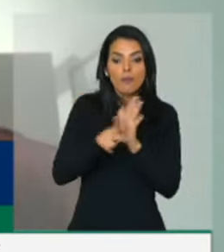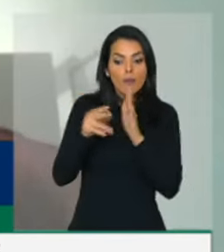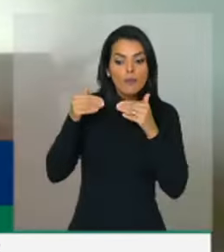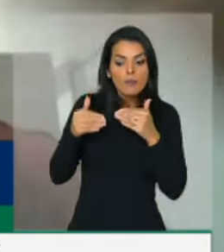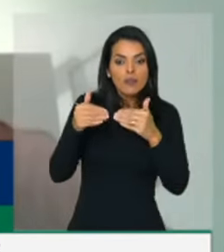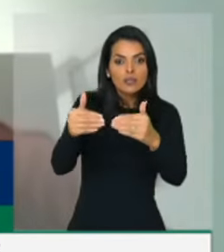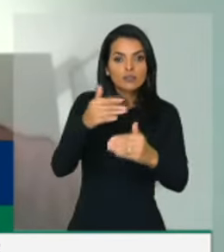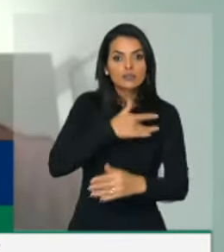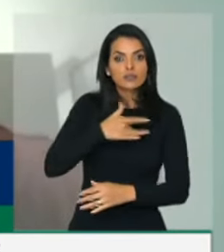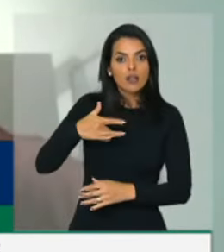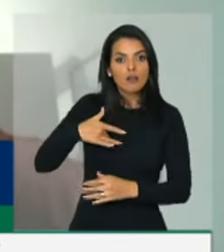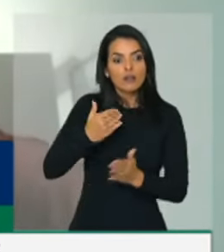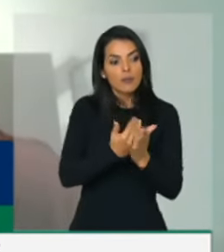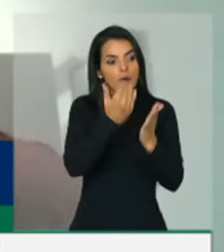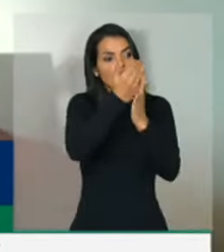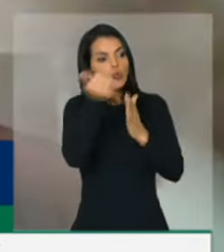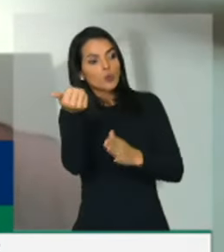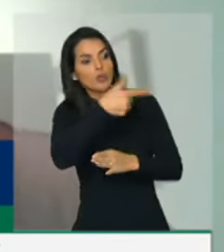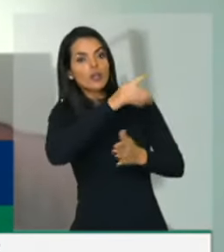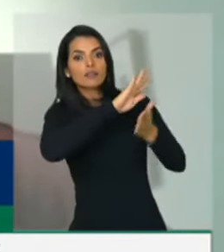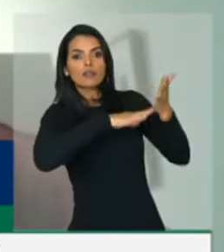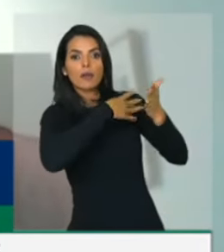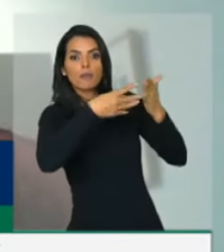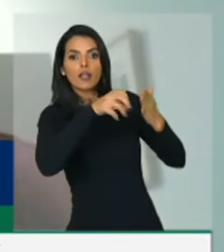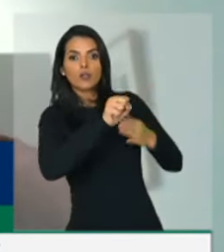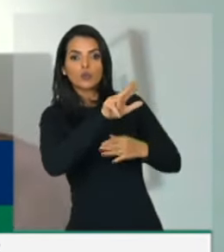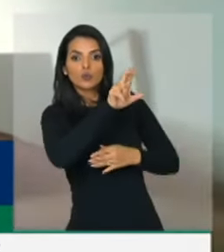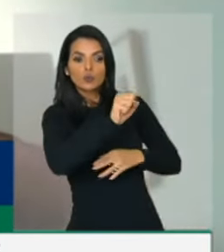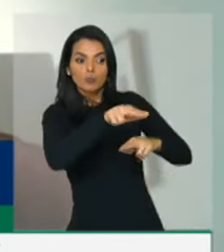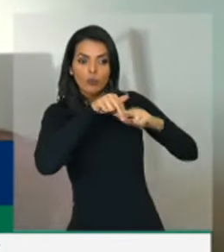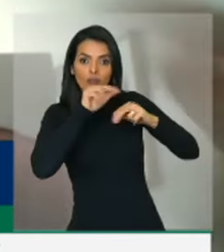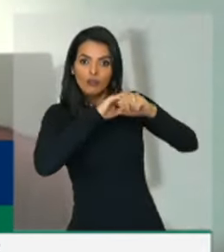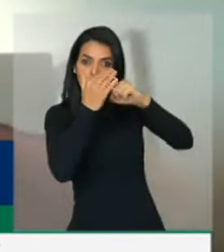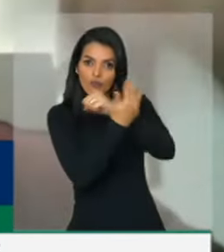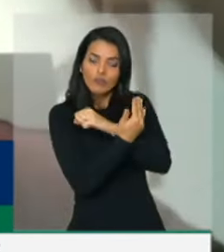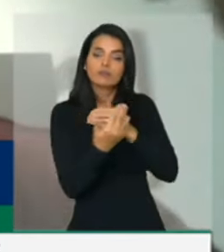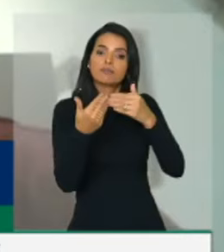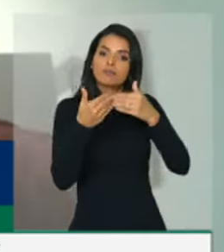COVID QUE PERMITIU A ABERTURA DE MAIS DE 13 MIL LEITOS ANO PASSADO, VÁRIOS DELES